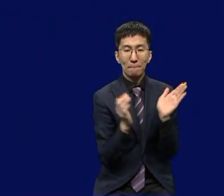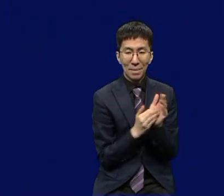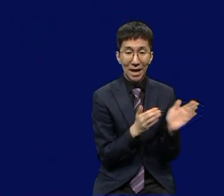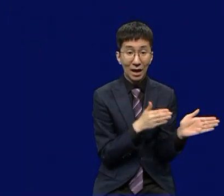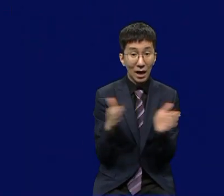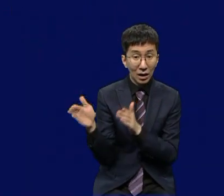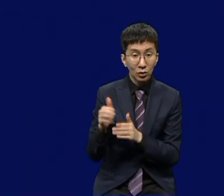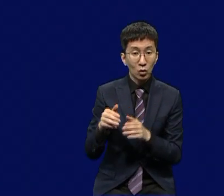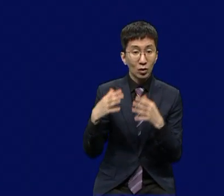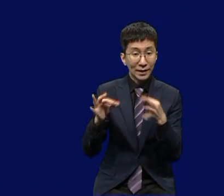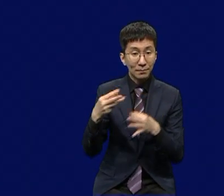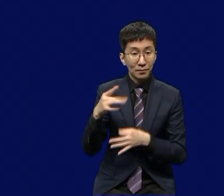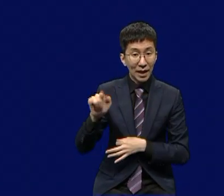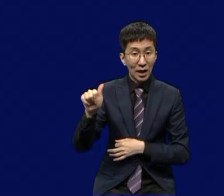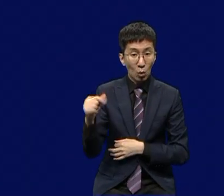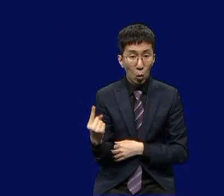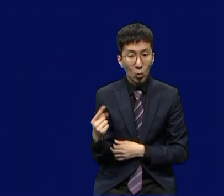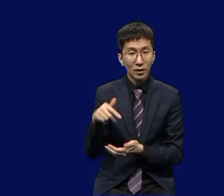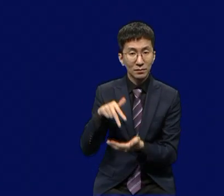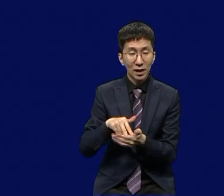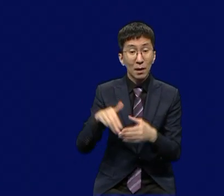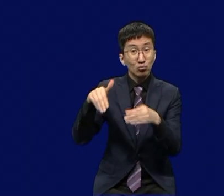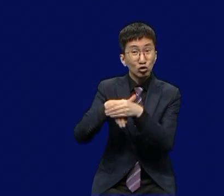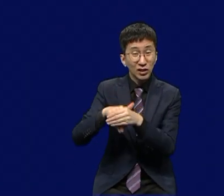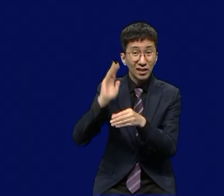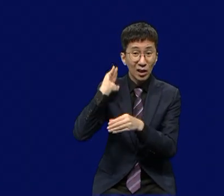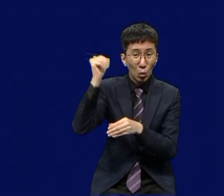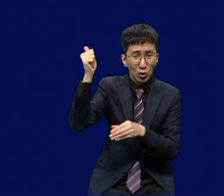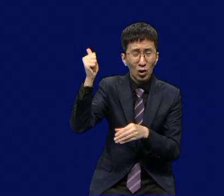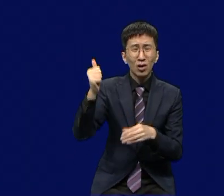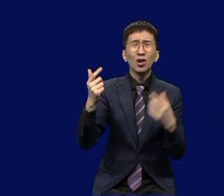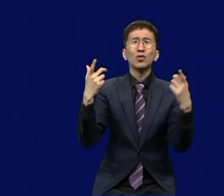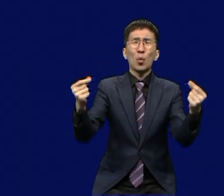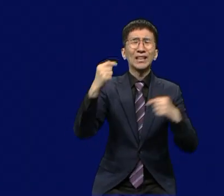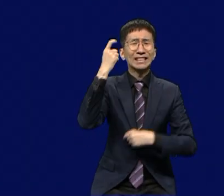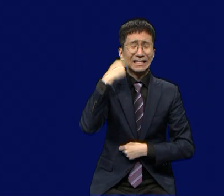문재인 정권과 차별성을 못 느꼈다며 문재인 시즌2라고 주장했습니다.